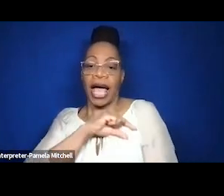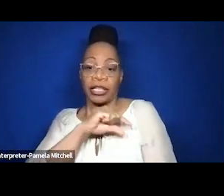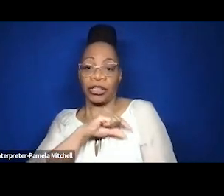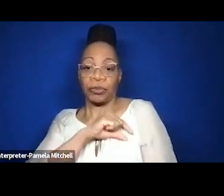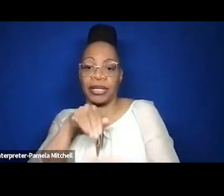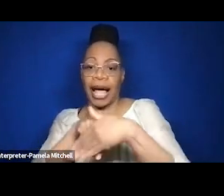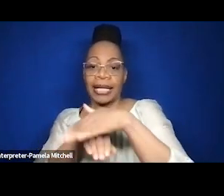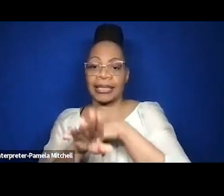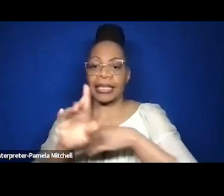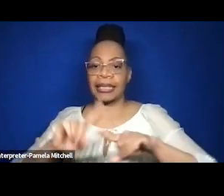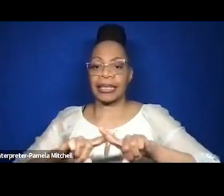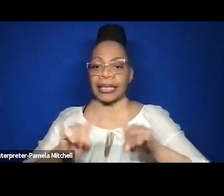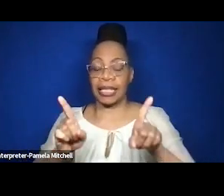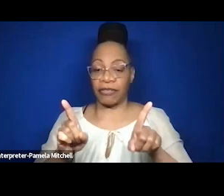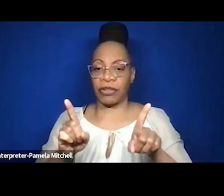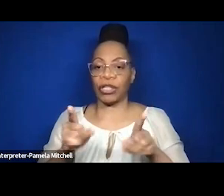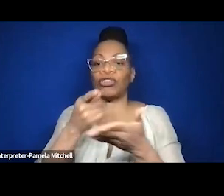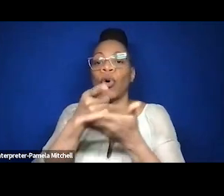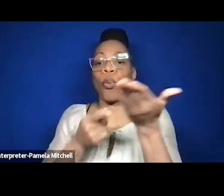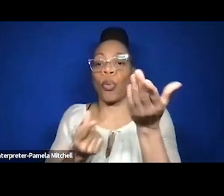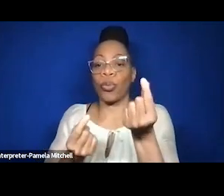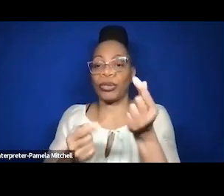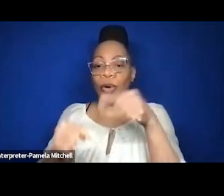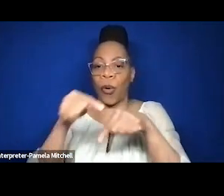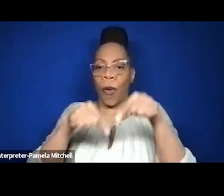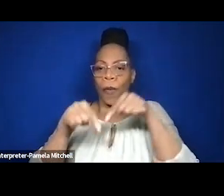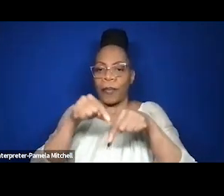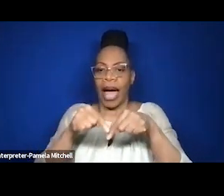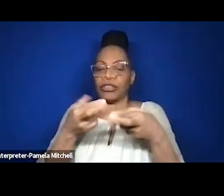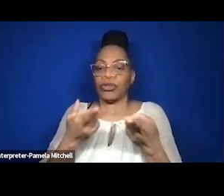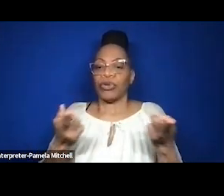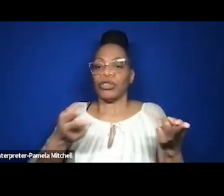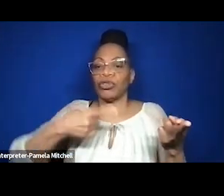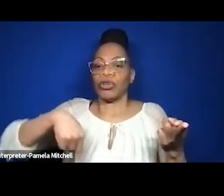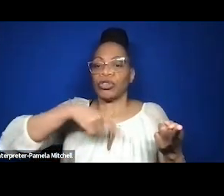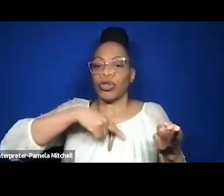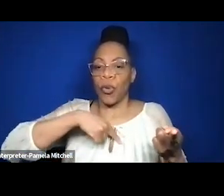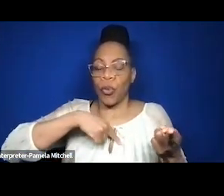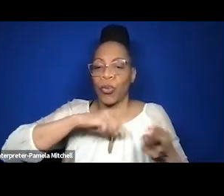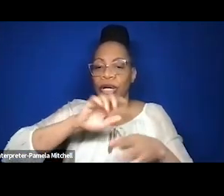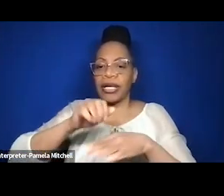Y así que los remito a ese recurso que creamos sobre los Servicios en Línea de la SSA que ayuda